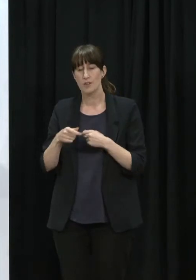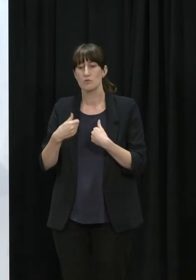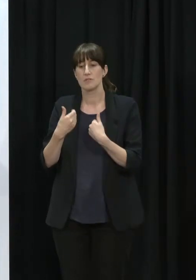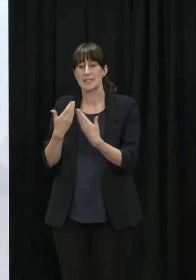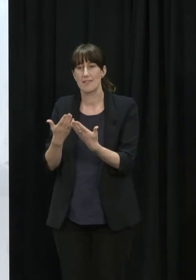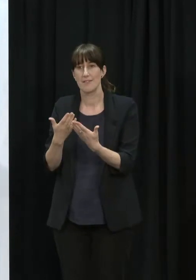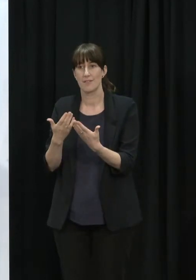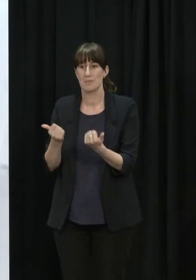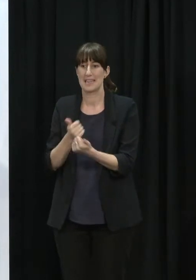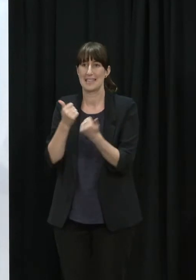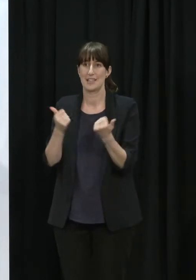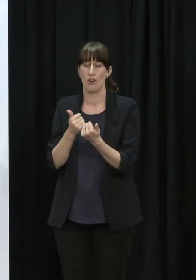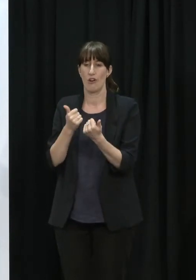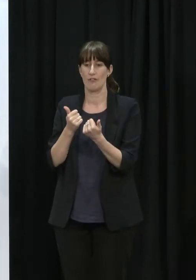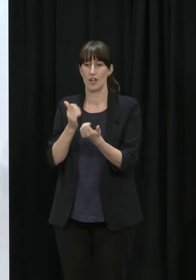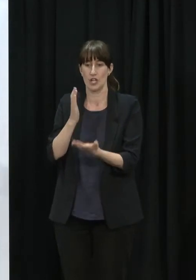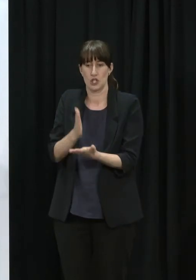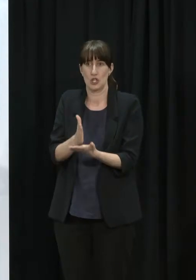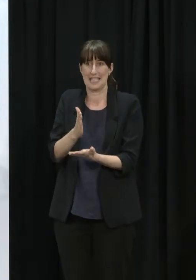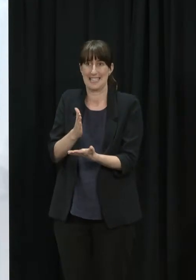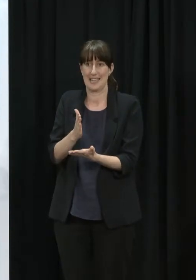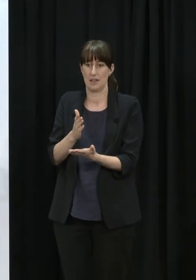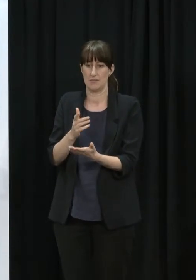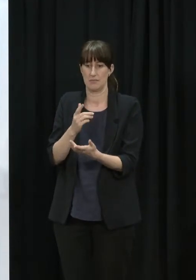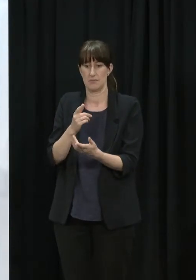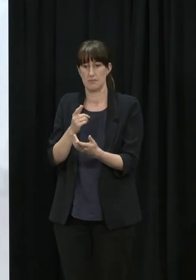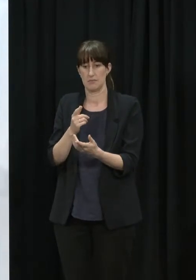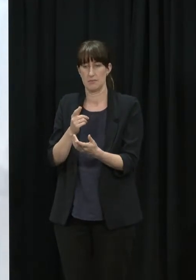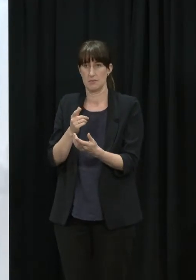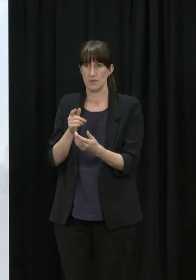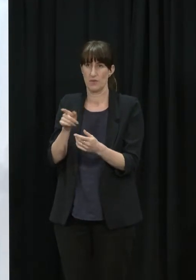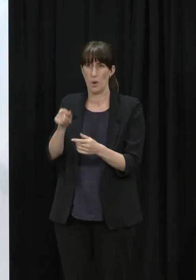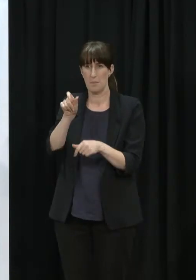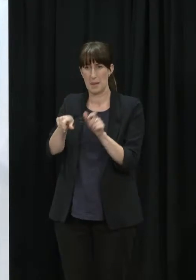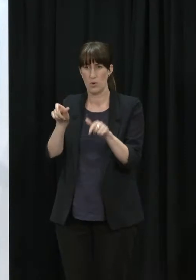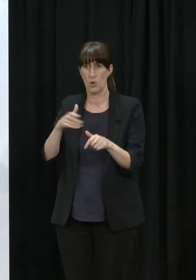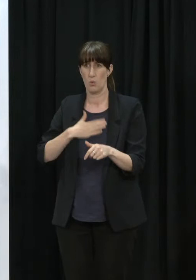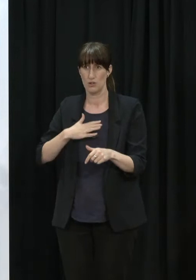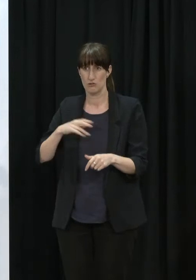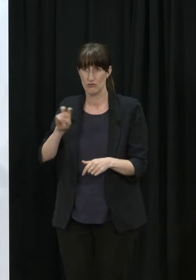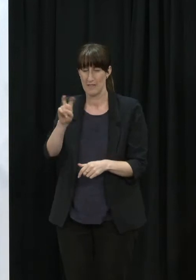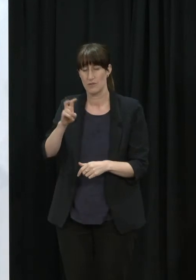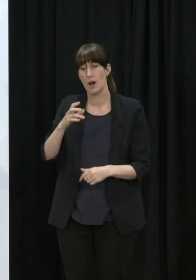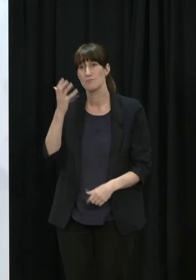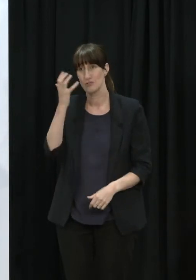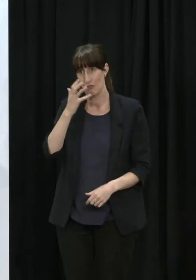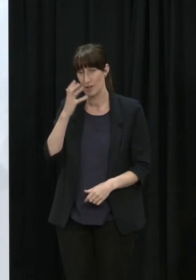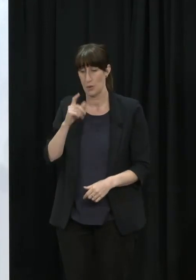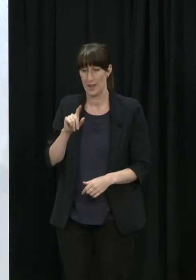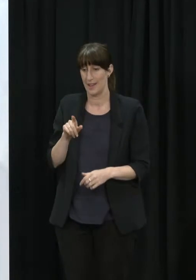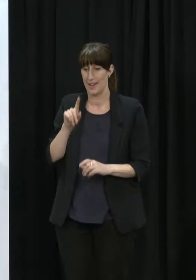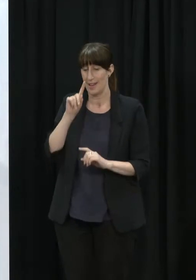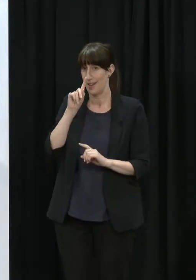haere inaianei kua pakaru.